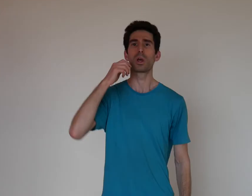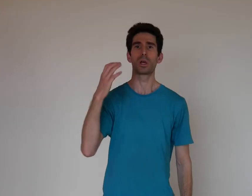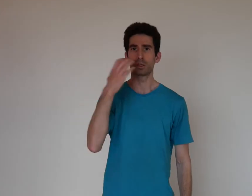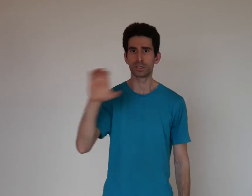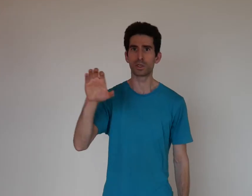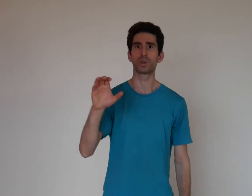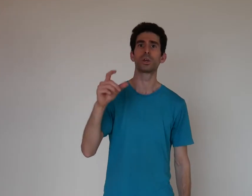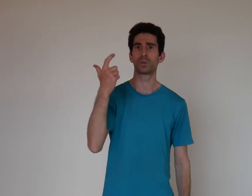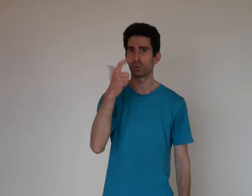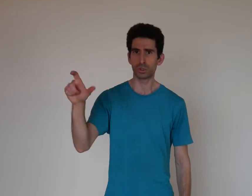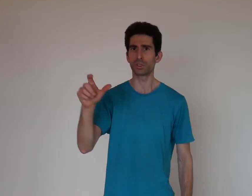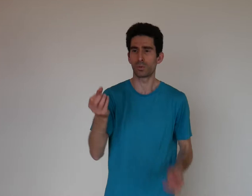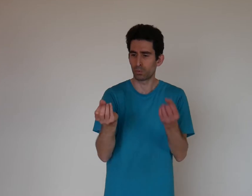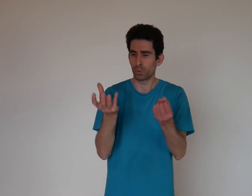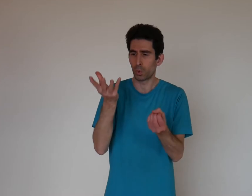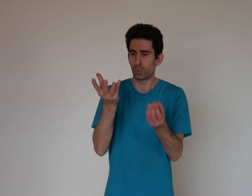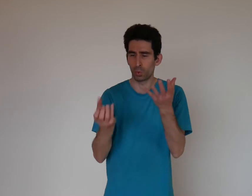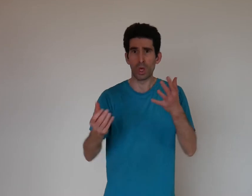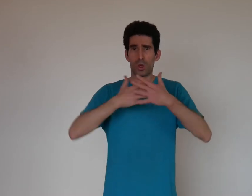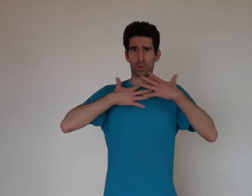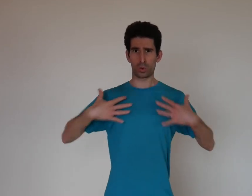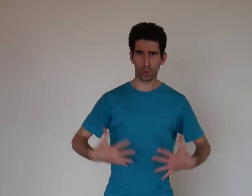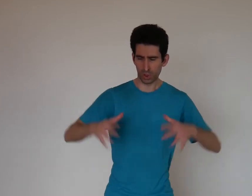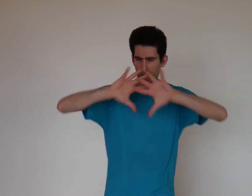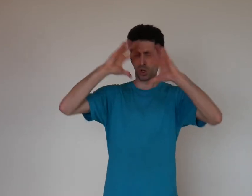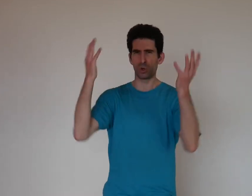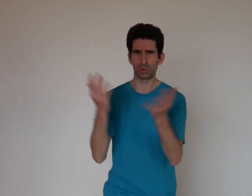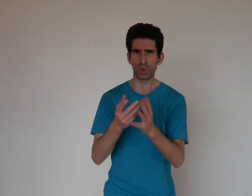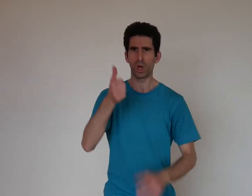il y a 100 à 200 chromatophores. Soit, sur tout le corps,